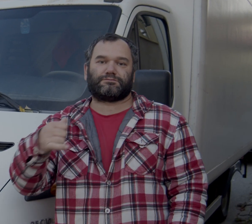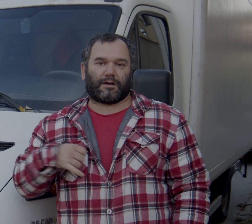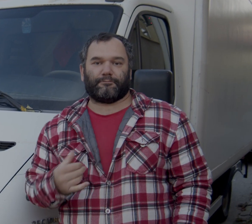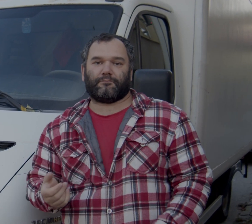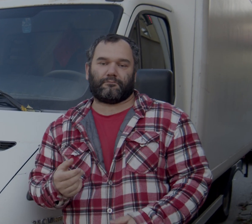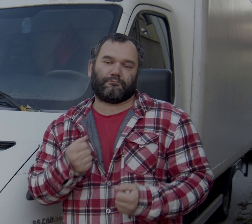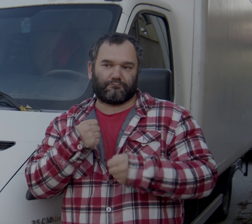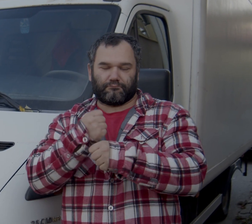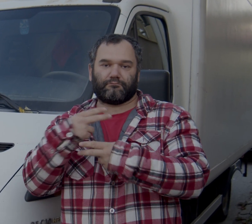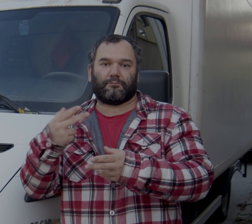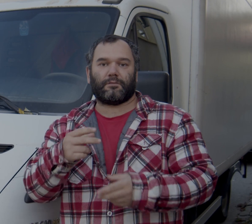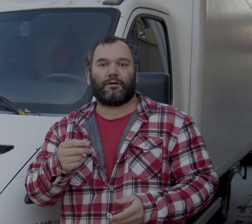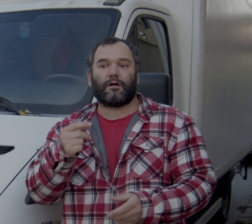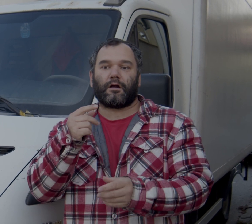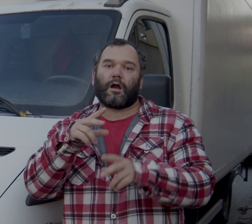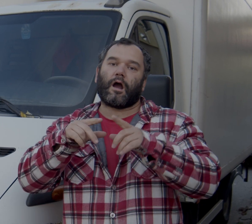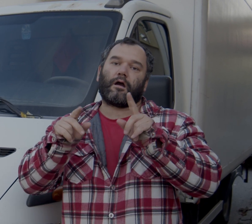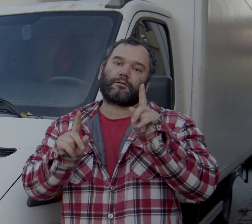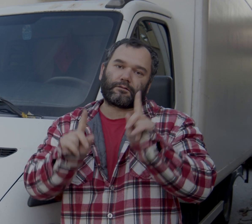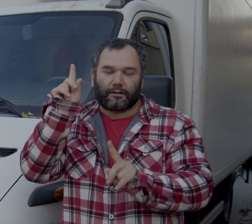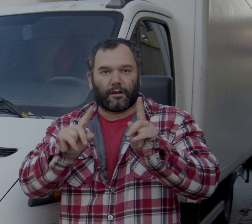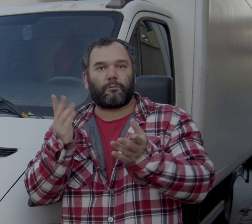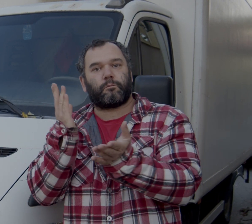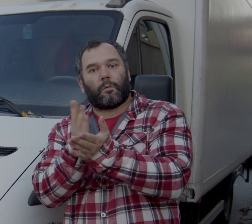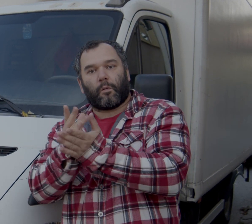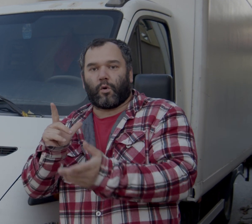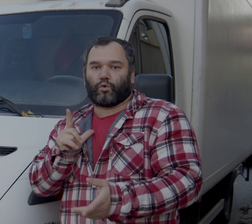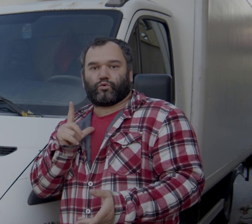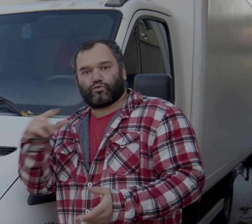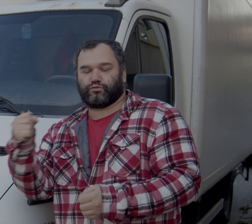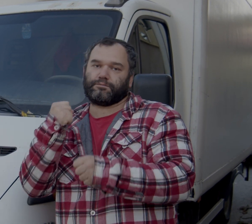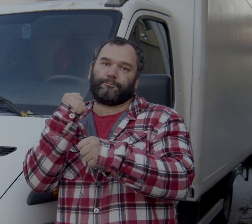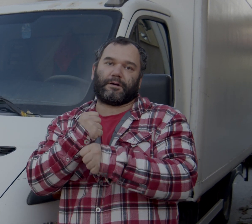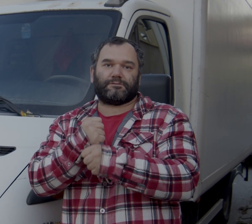Sám dovážam potraviny, niekedy aj s pomocníkom spoločne dovážame.